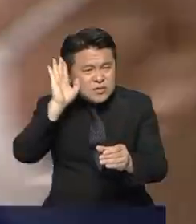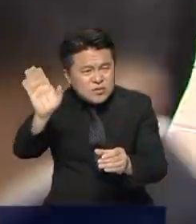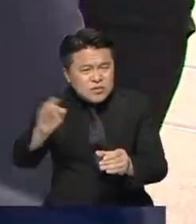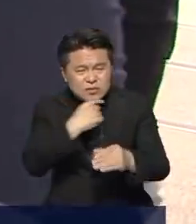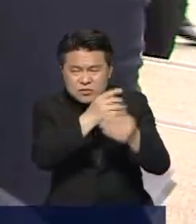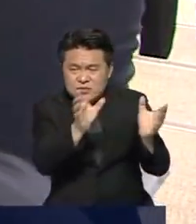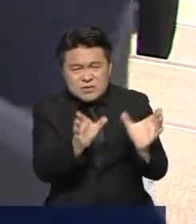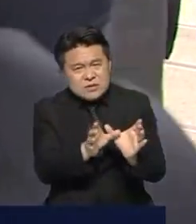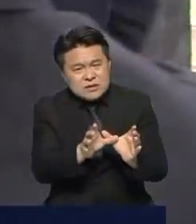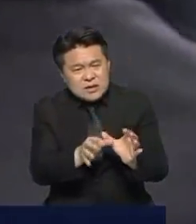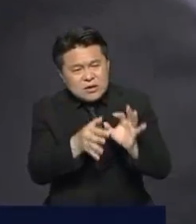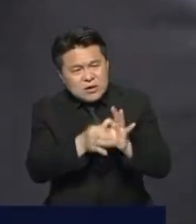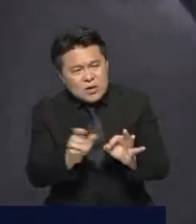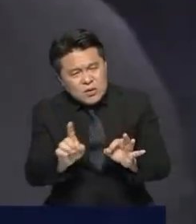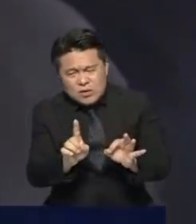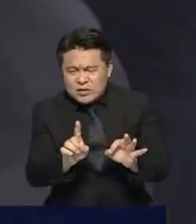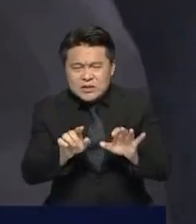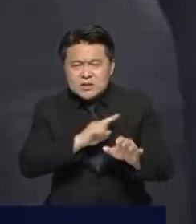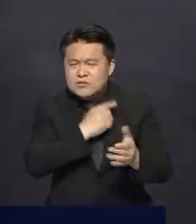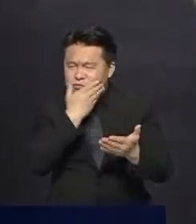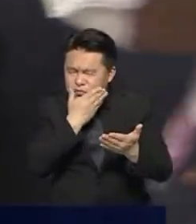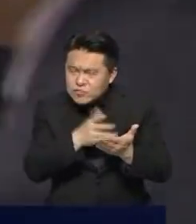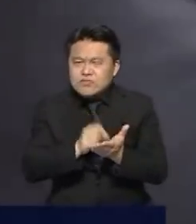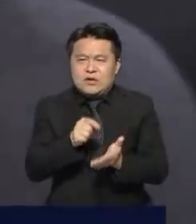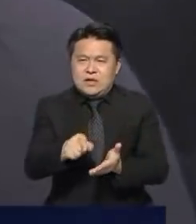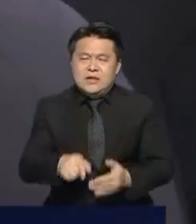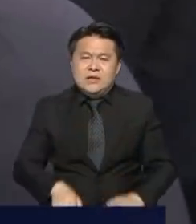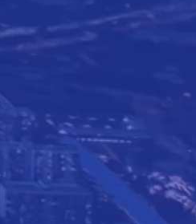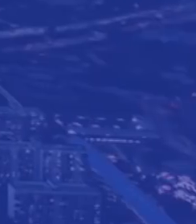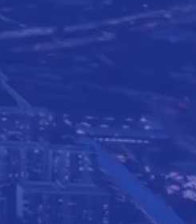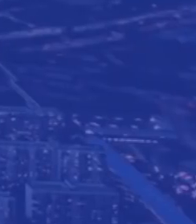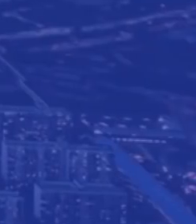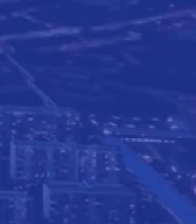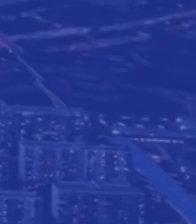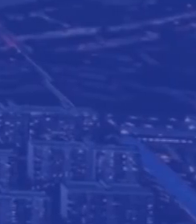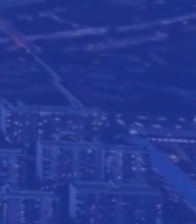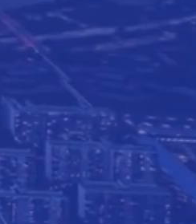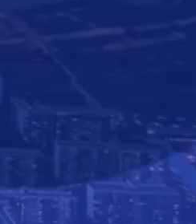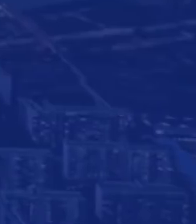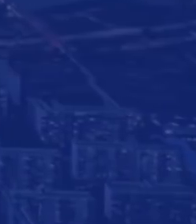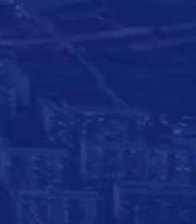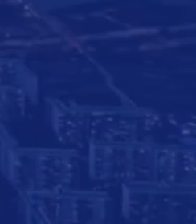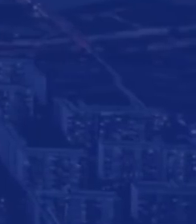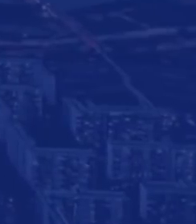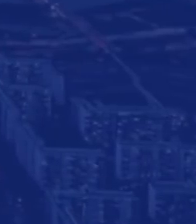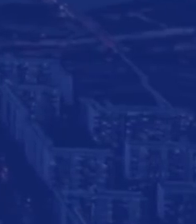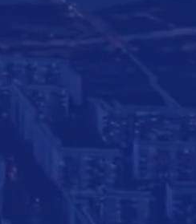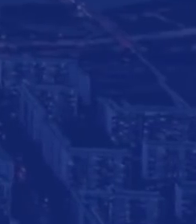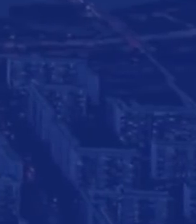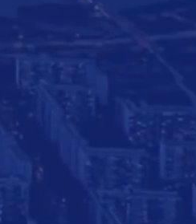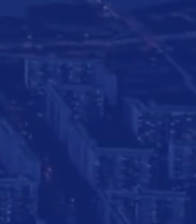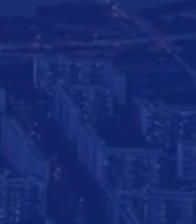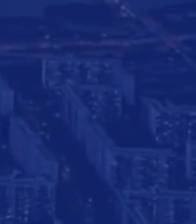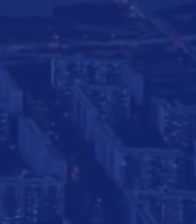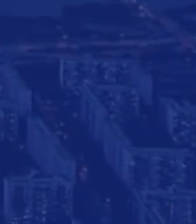민주당과의 관계 설정이 최우선 과제가 될 걸로 설정됩니다. SBS 박원경입니다. (앵커) 한덕수 국무총리 후보자에 대한 인사청문 요청안이 국회에 제출됐습니다.